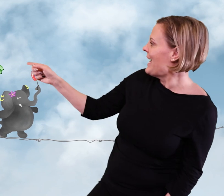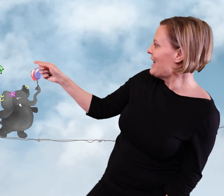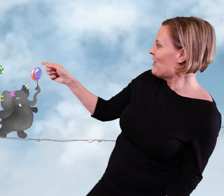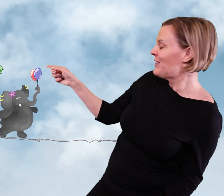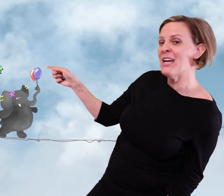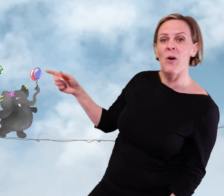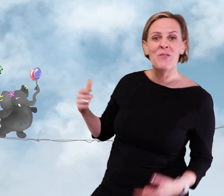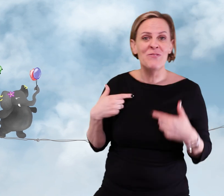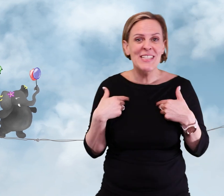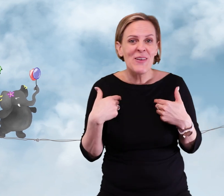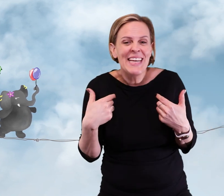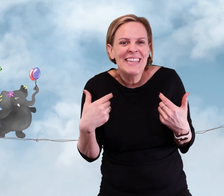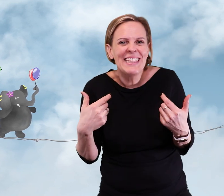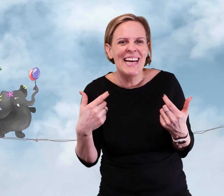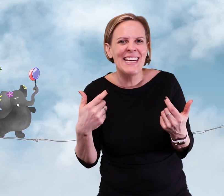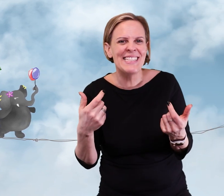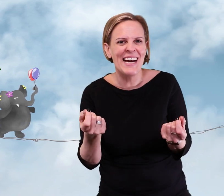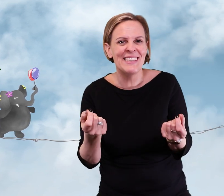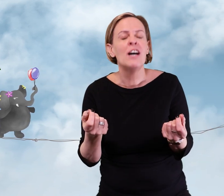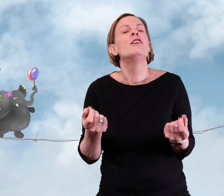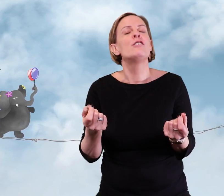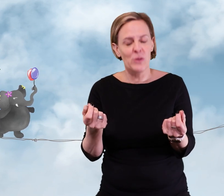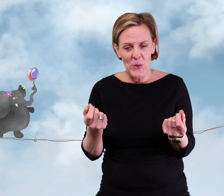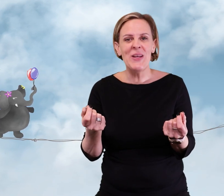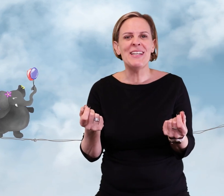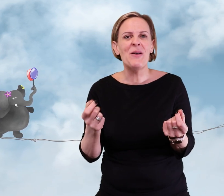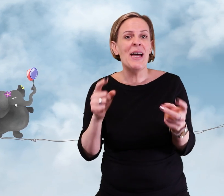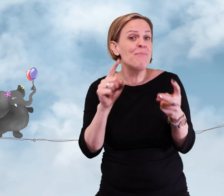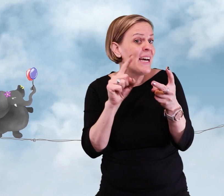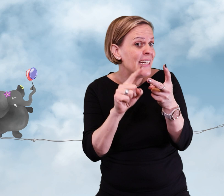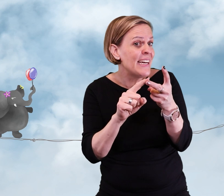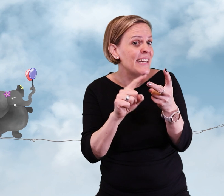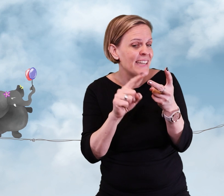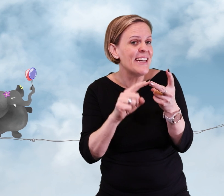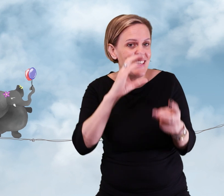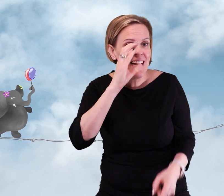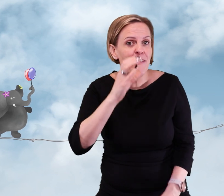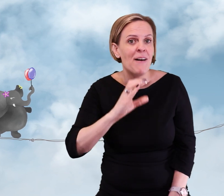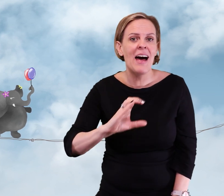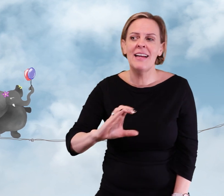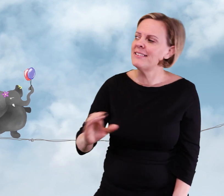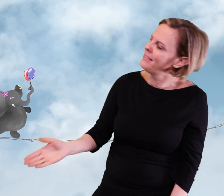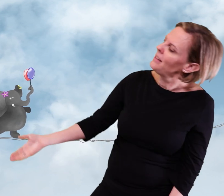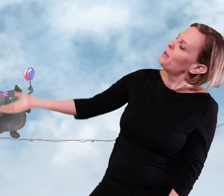det tyckte dom var så intressant så dom gick och hämtade en annan elefant